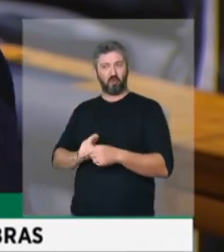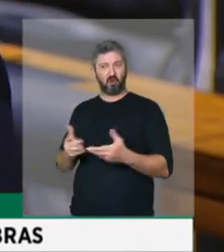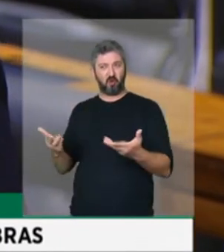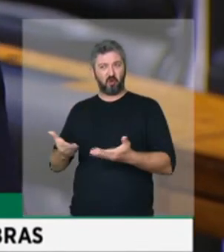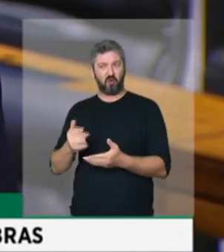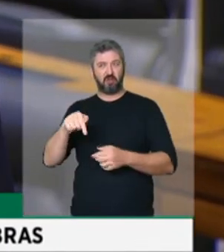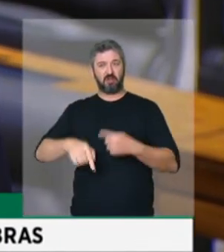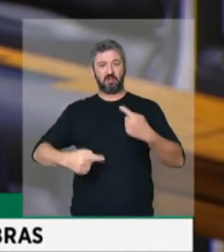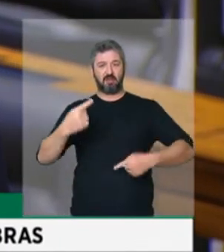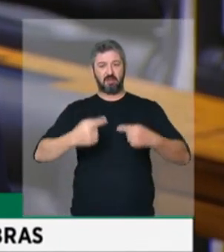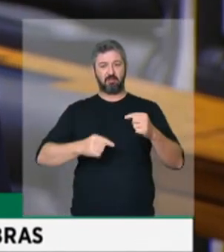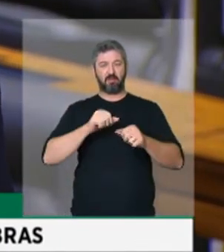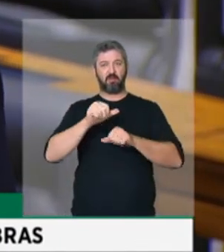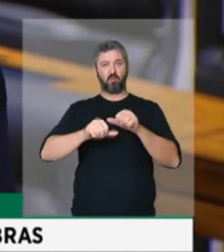AQUI NO PLENÁRIO QUANDO ESTAMOS DEBATENDO A